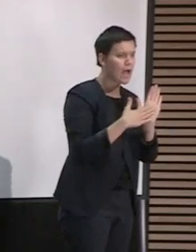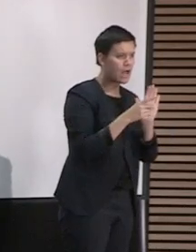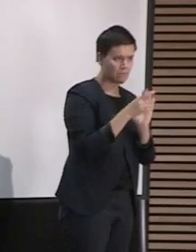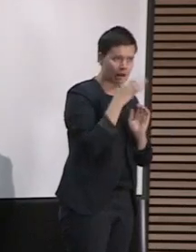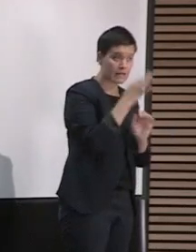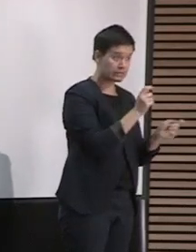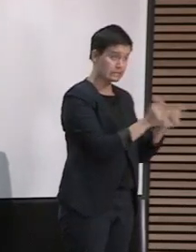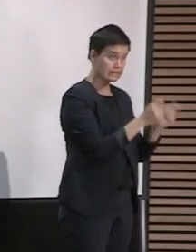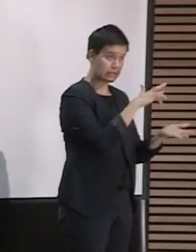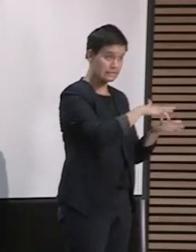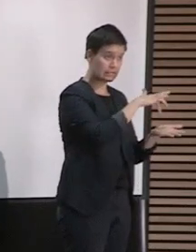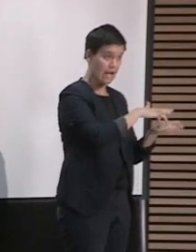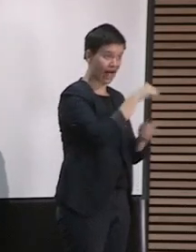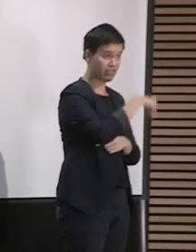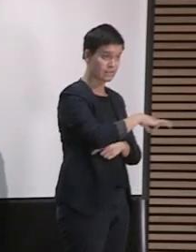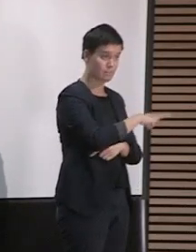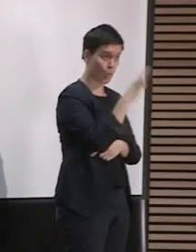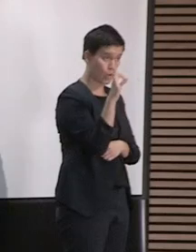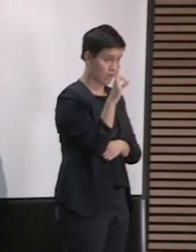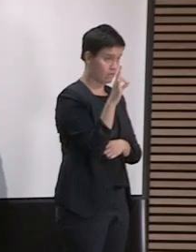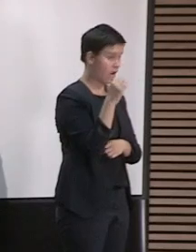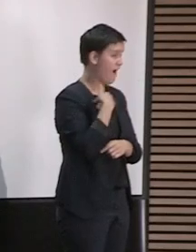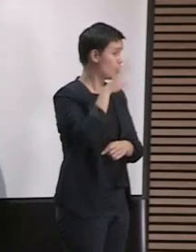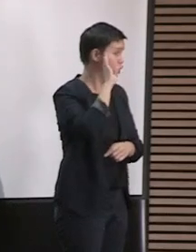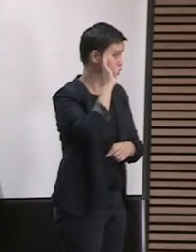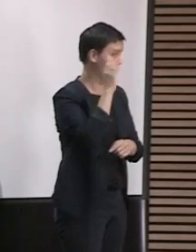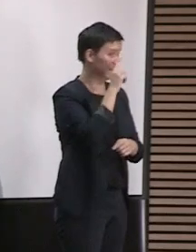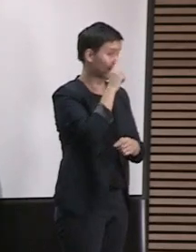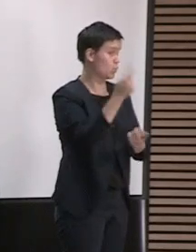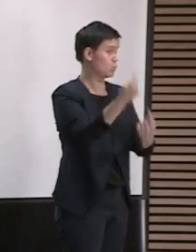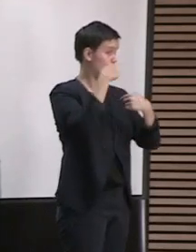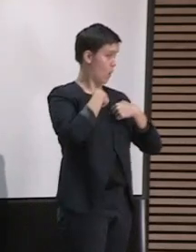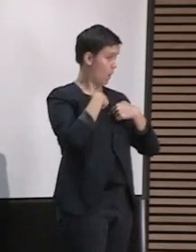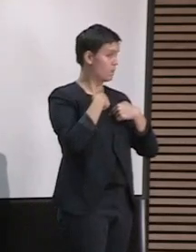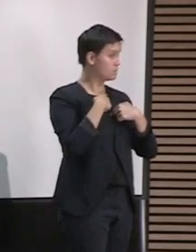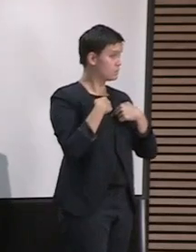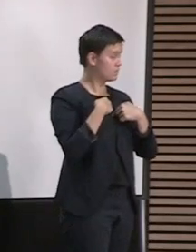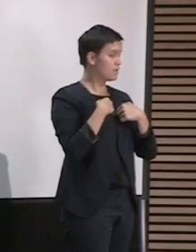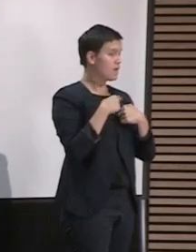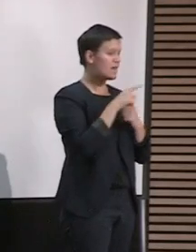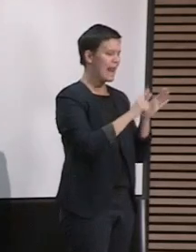raatau e hiahia ana Kaore au e taea te whakahoki kia tae atu